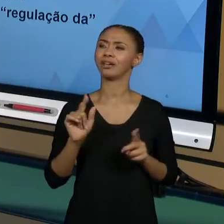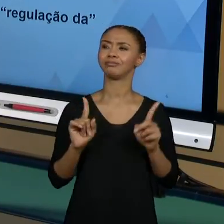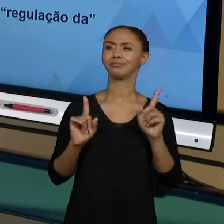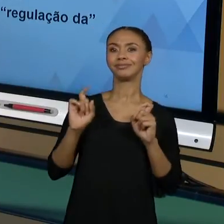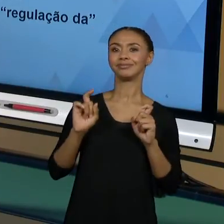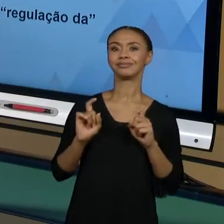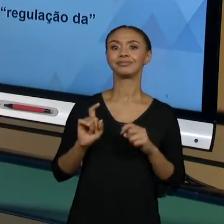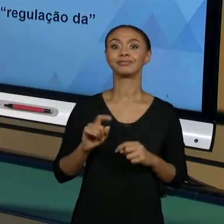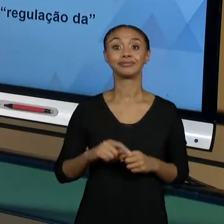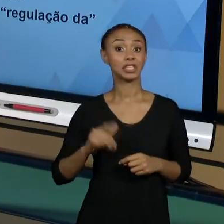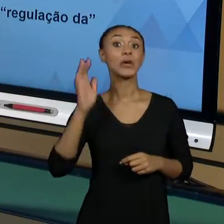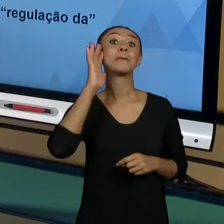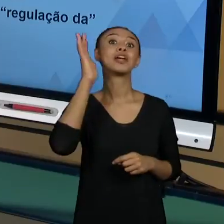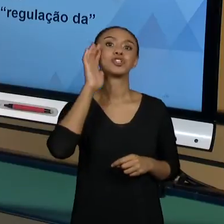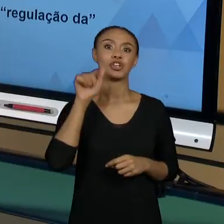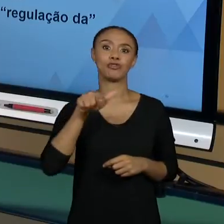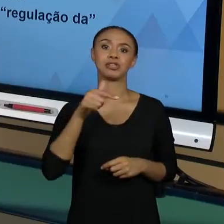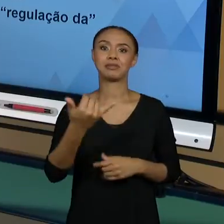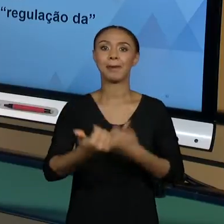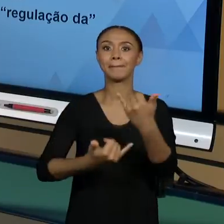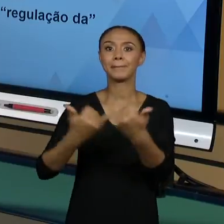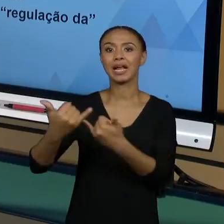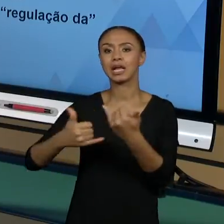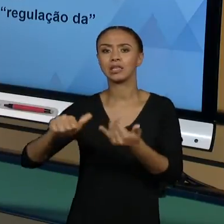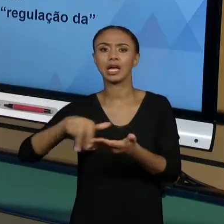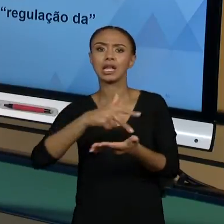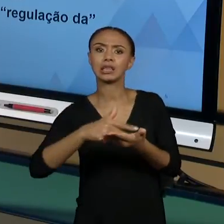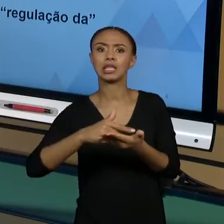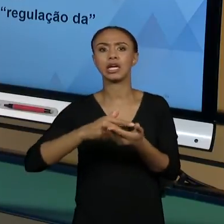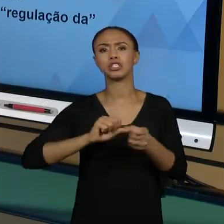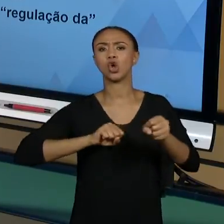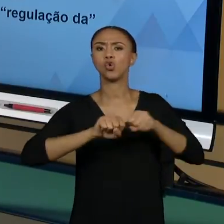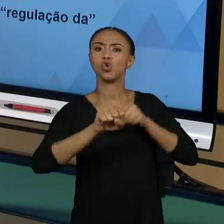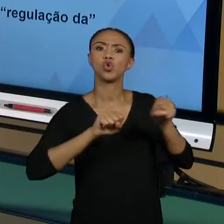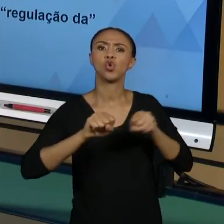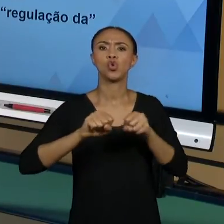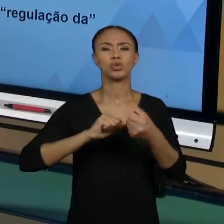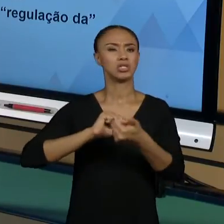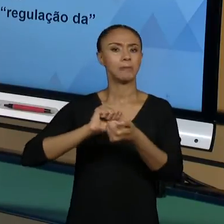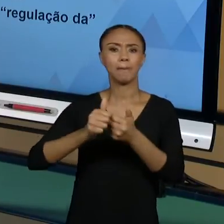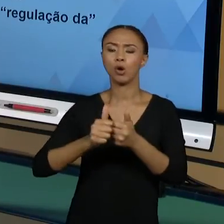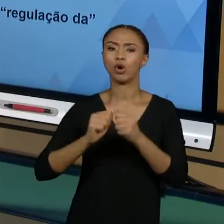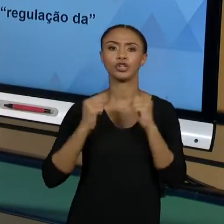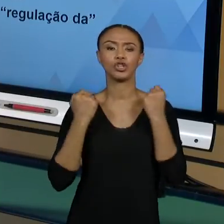VENDO UMA BRINCADEIRA, UMA DANÇA, UMA LUTA, UM ESPORTE, UMA GINÁSTICA, QUE VOCÊ ESTÁ VENDO PELA